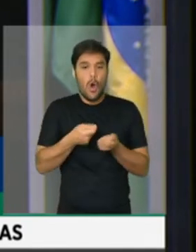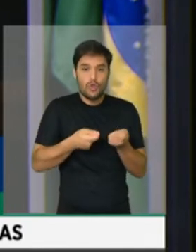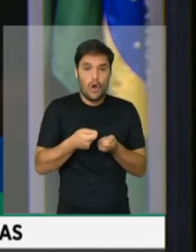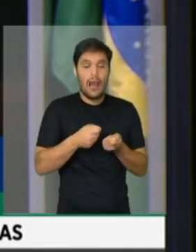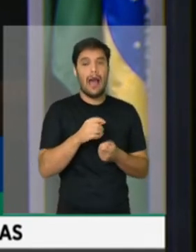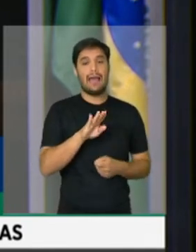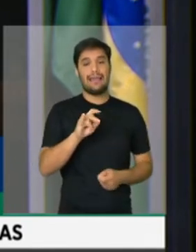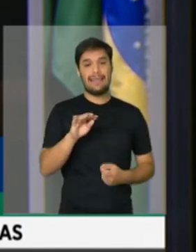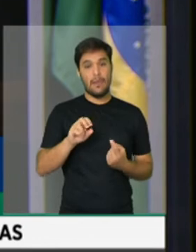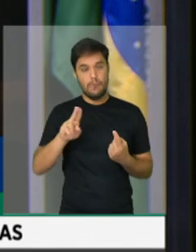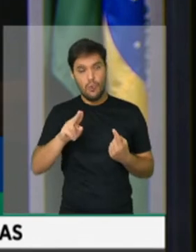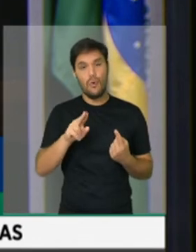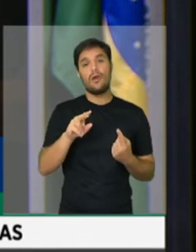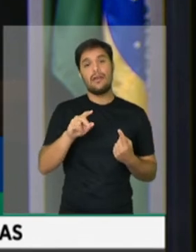NOMES 559 DO DEPUTADO ALESSANDRO MOLON DO PSB DO RIO